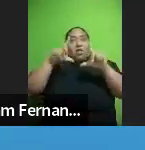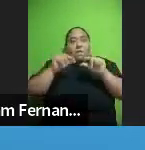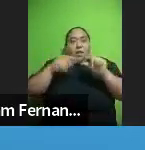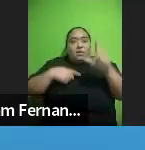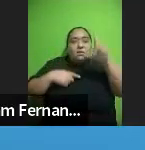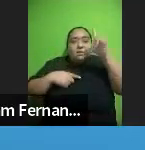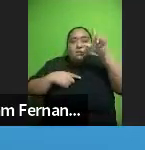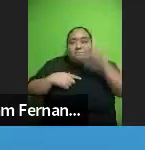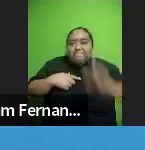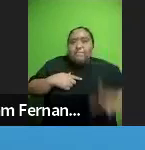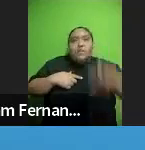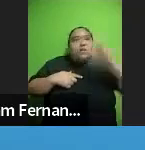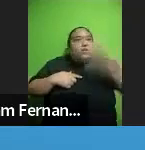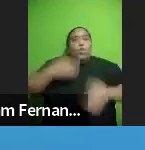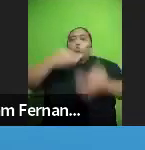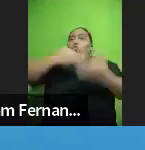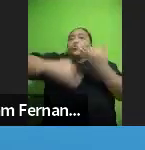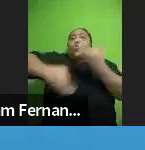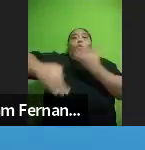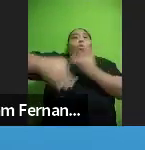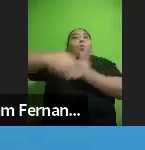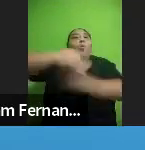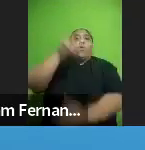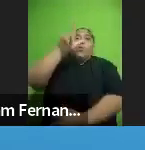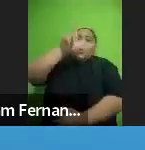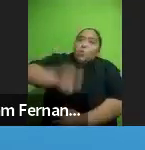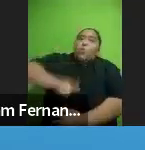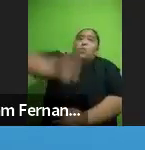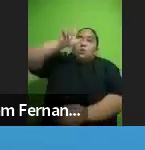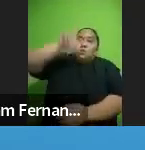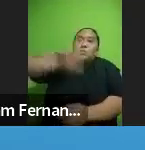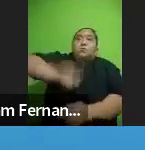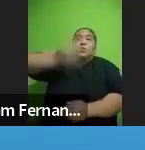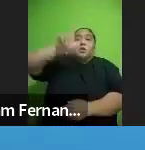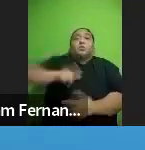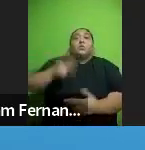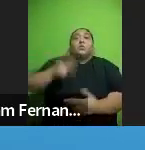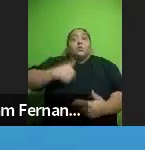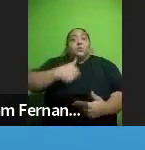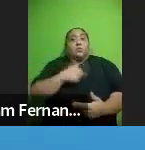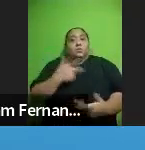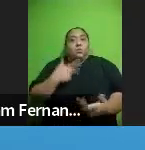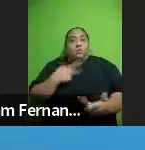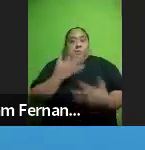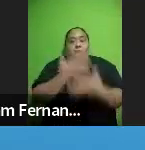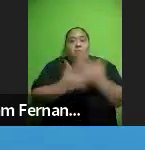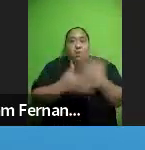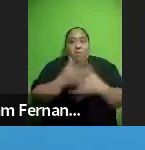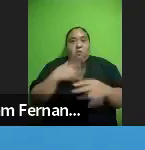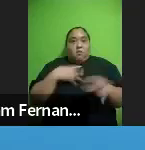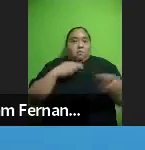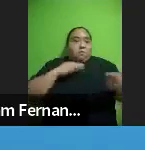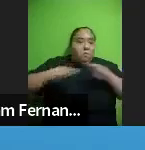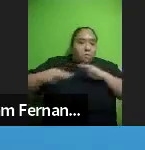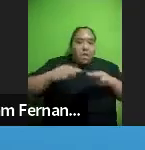Entonces también tiene el ementos ementos no manuales que no manuales que no le llamamos gestos gestos. Porque son gestos